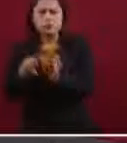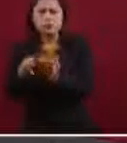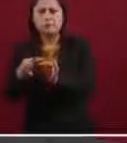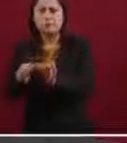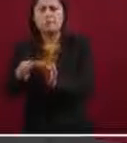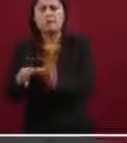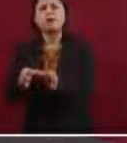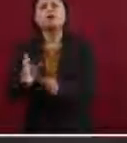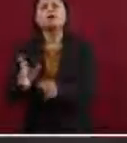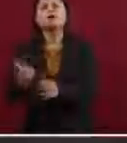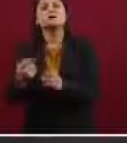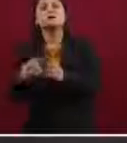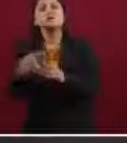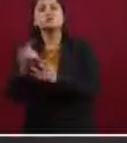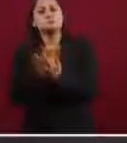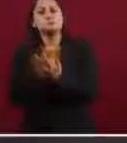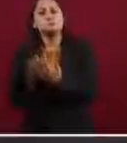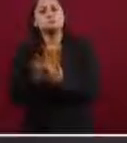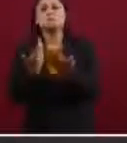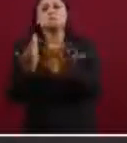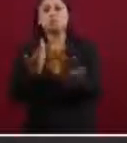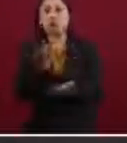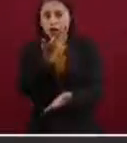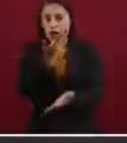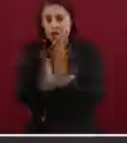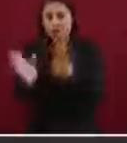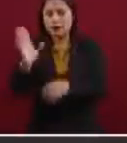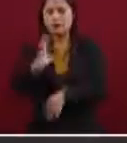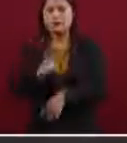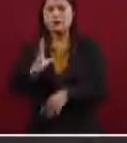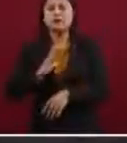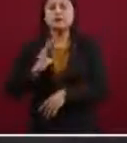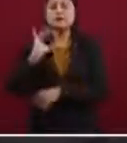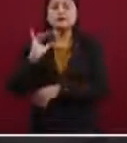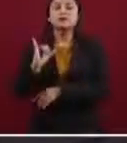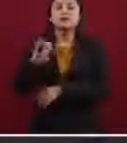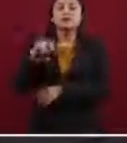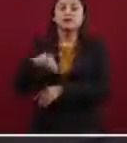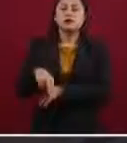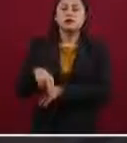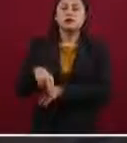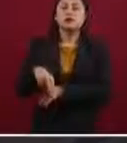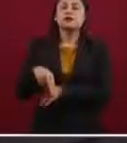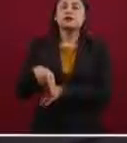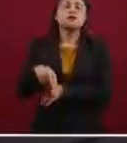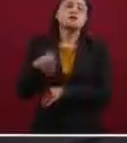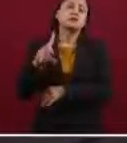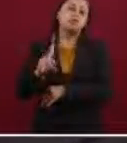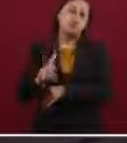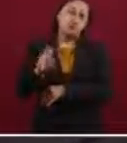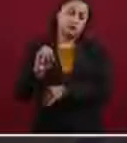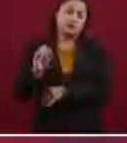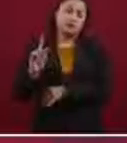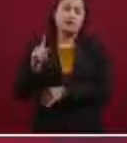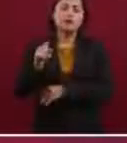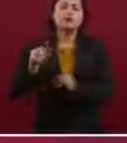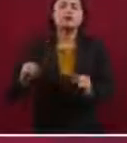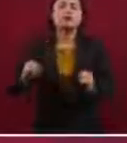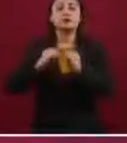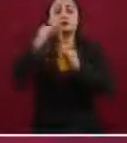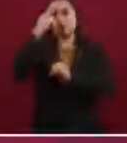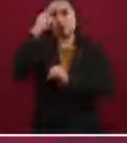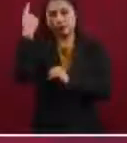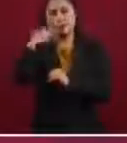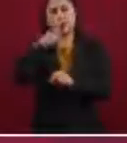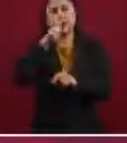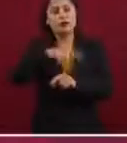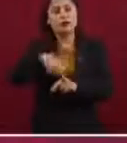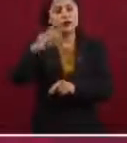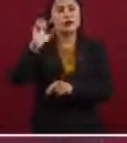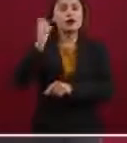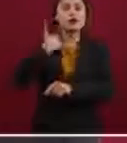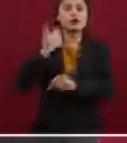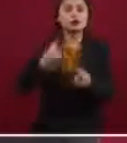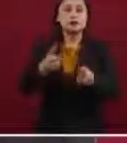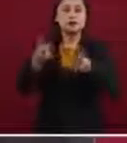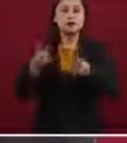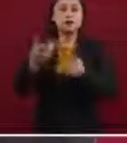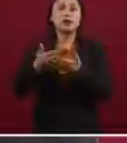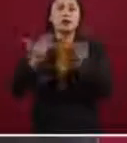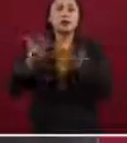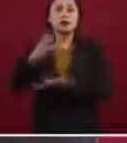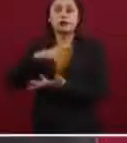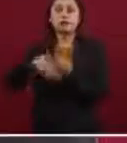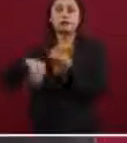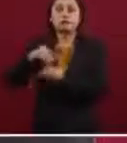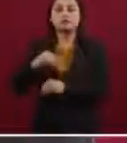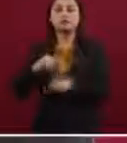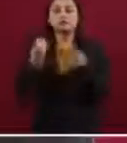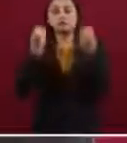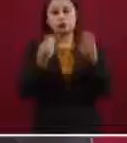tenemos el Instituto para Devolver al Pueblo lo Robado, que eso nos va a permitir contar